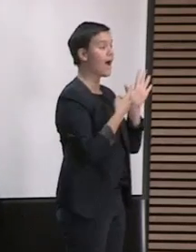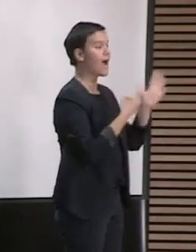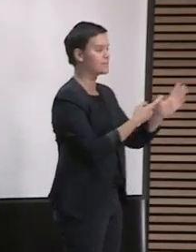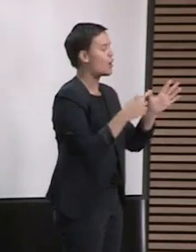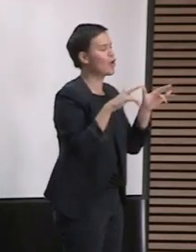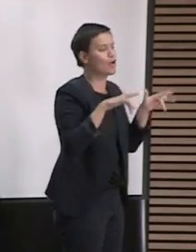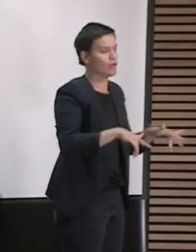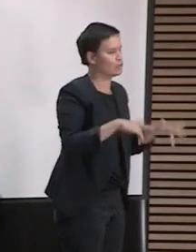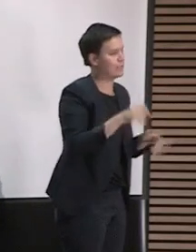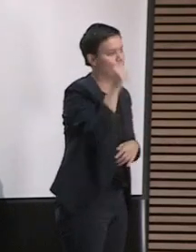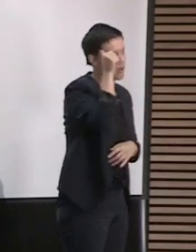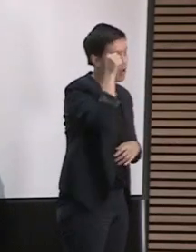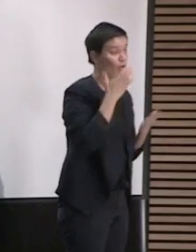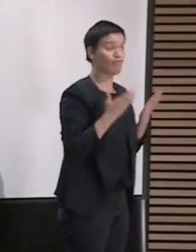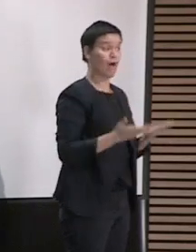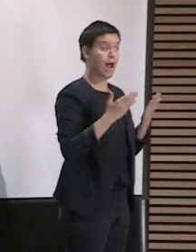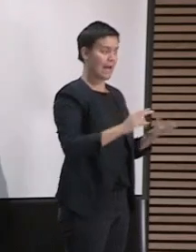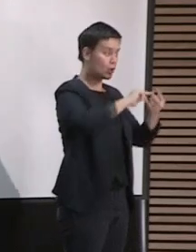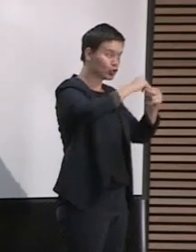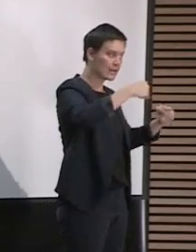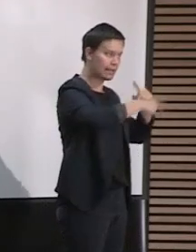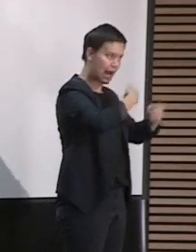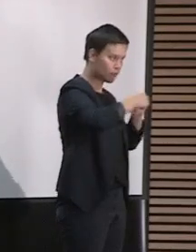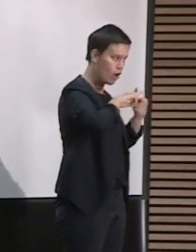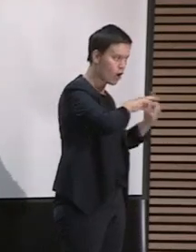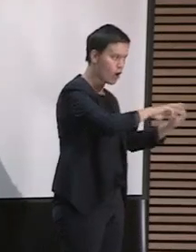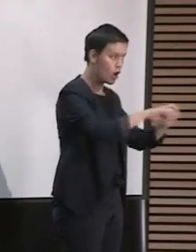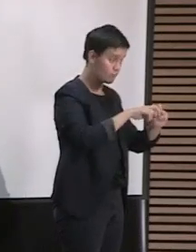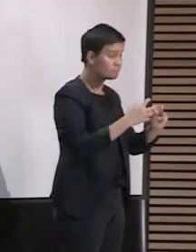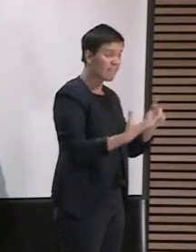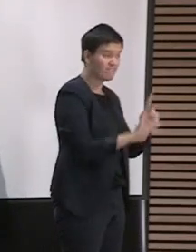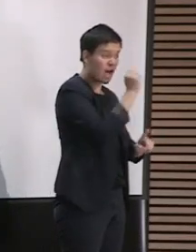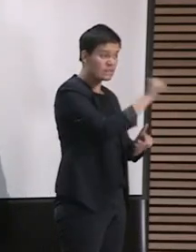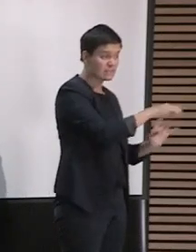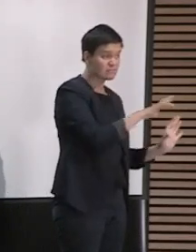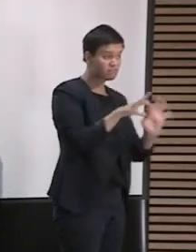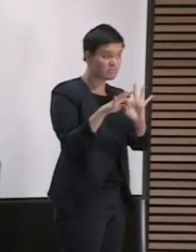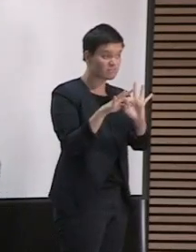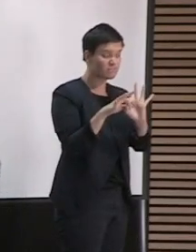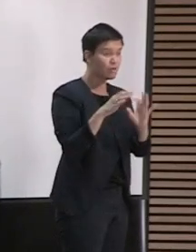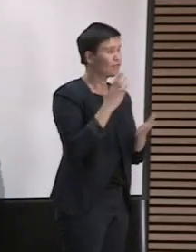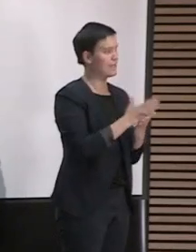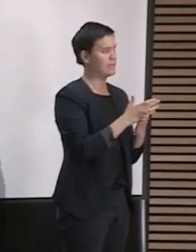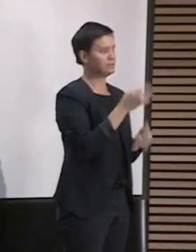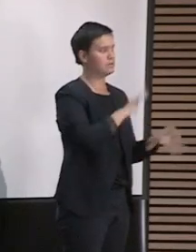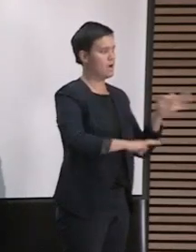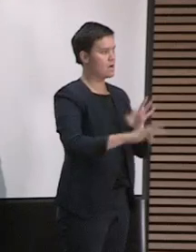McELNAY: Kaore ano kia kitea he